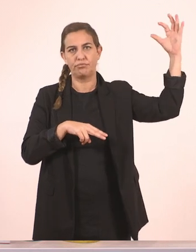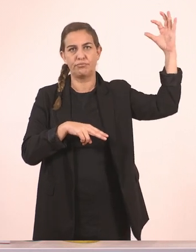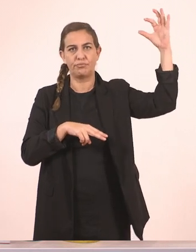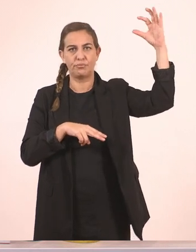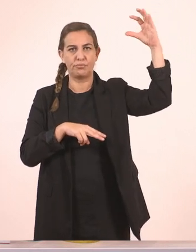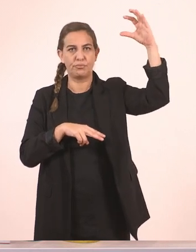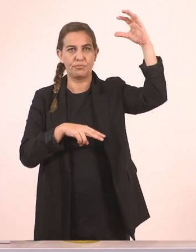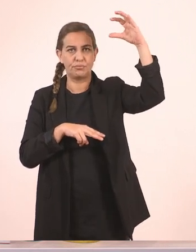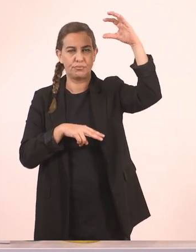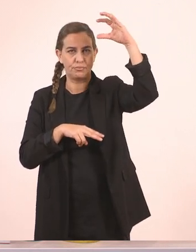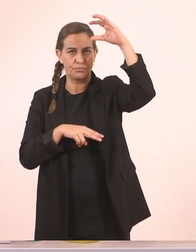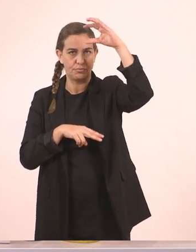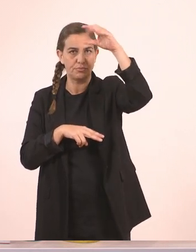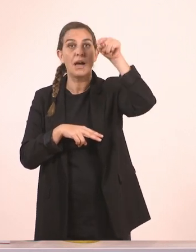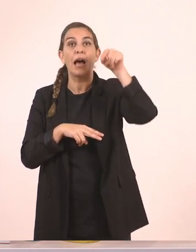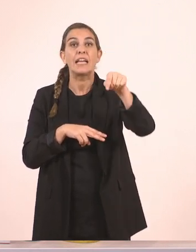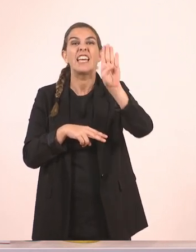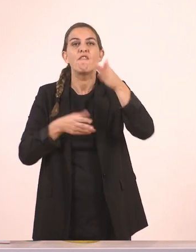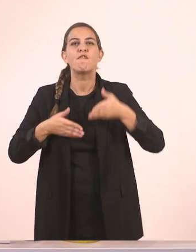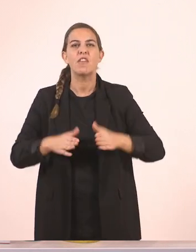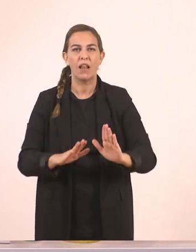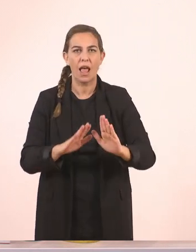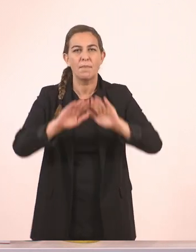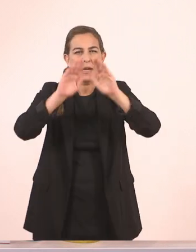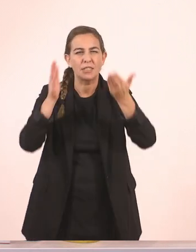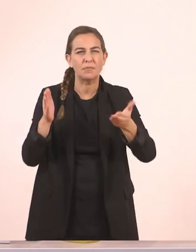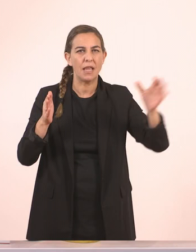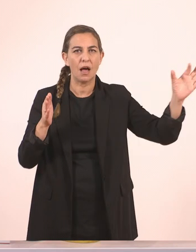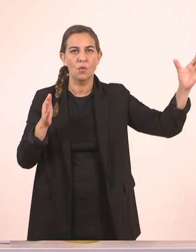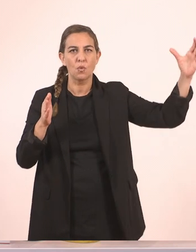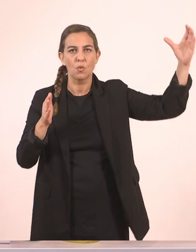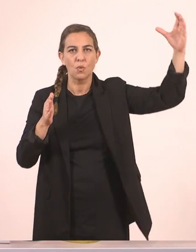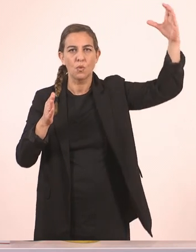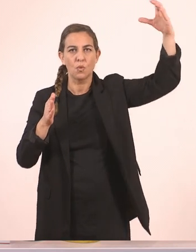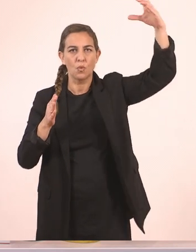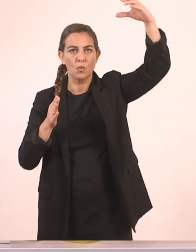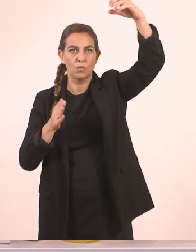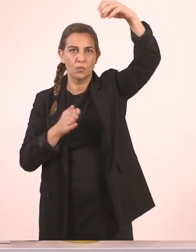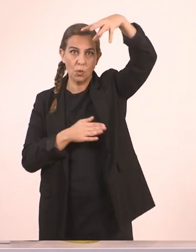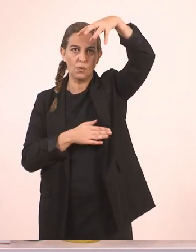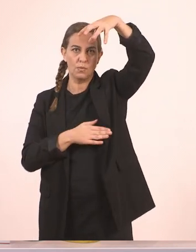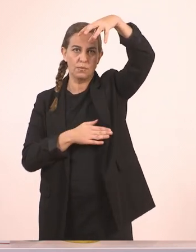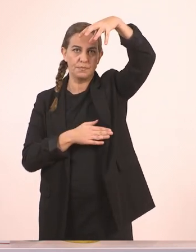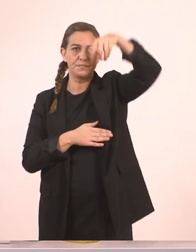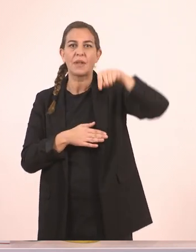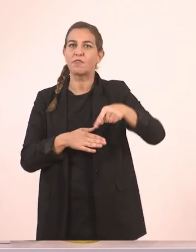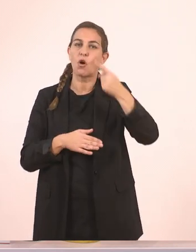πάνω από το σπήλαιο που γεννήθηκε ο Χριστός. Εδώ σας έχω βάλει και στη φωτογραφία δεξιά πάνω,